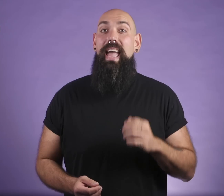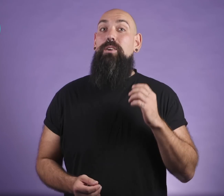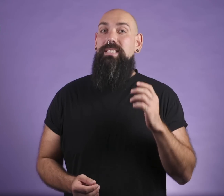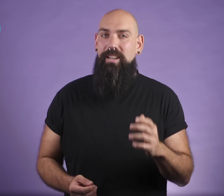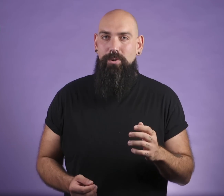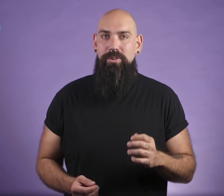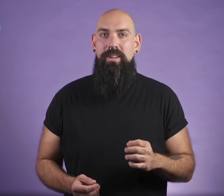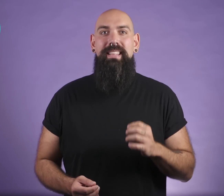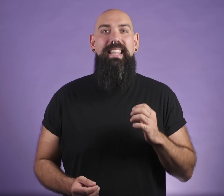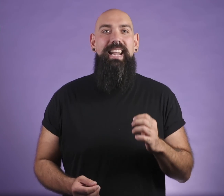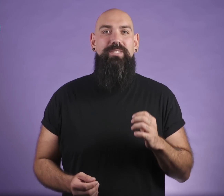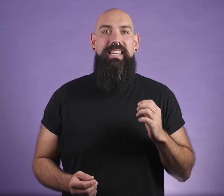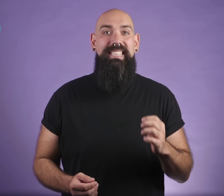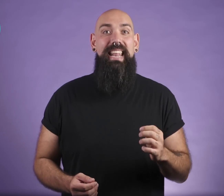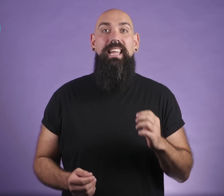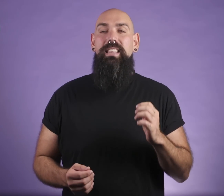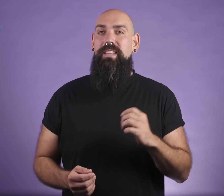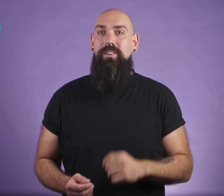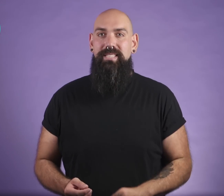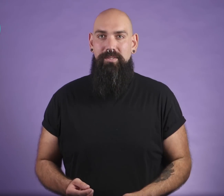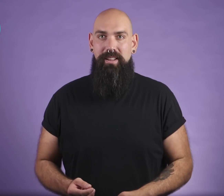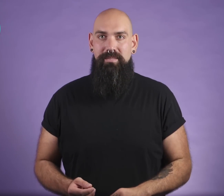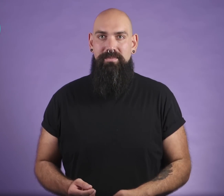Ecco il secondo della nostra serie di video-lezioni.